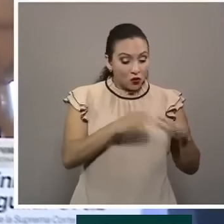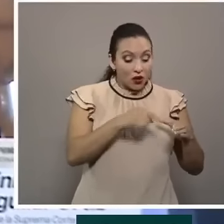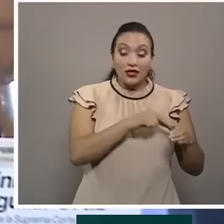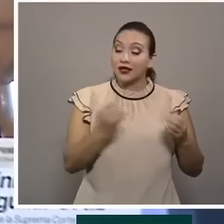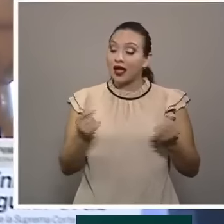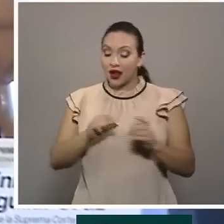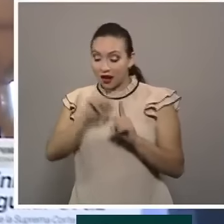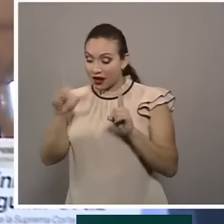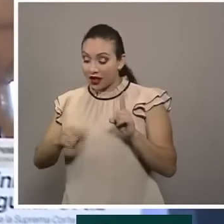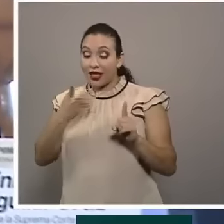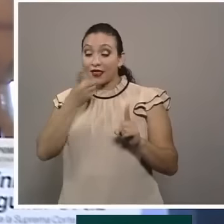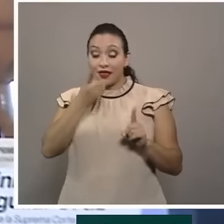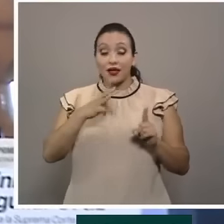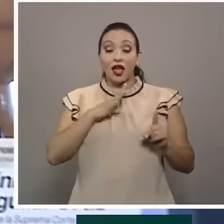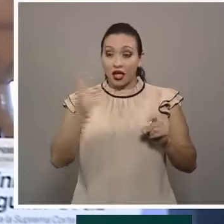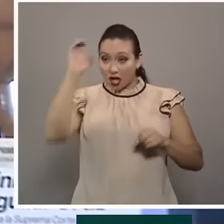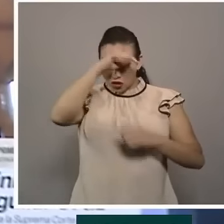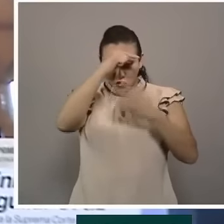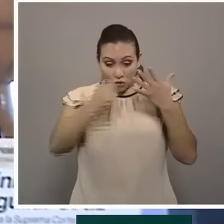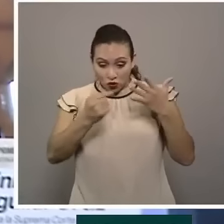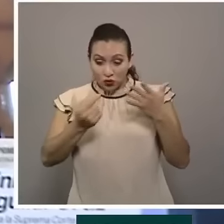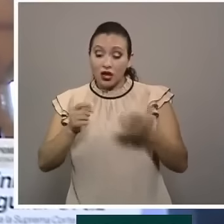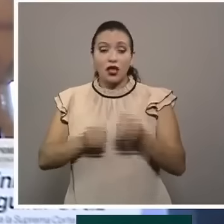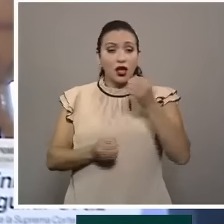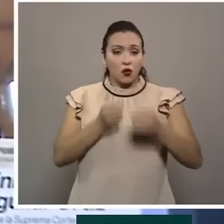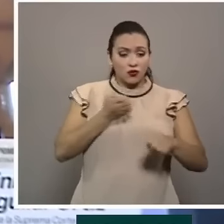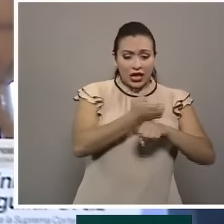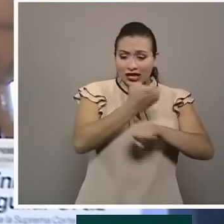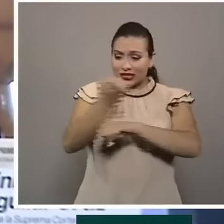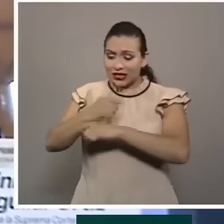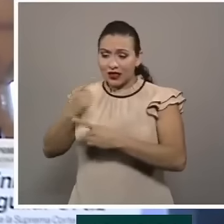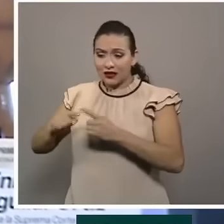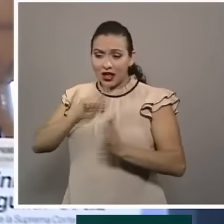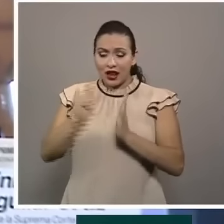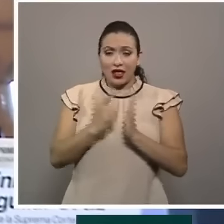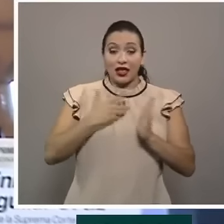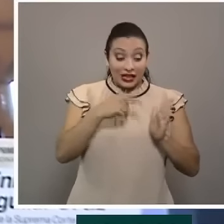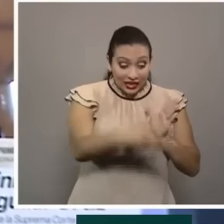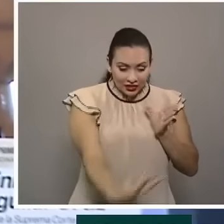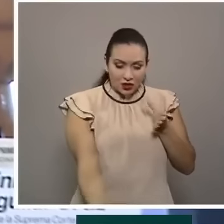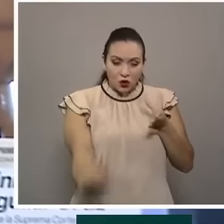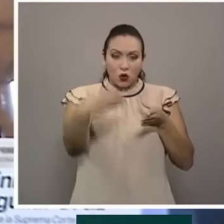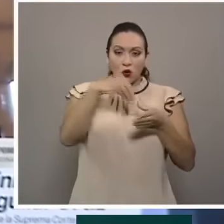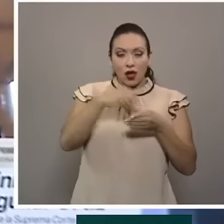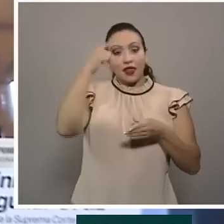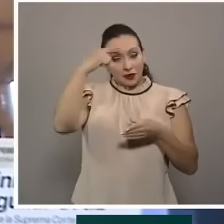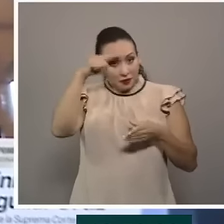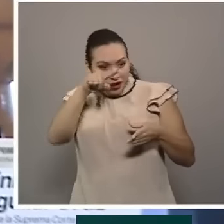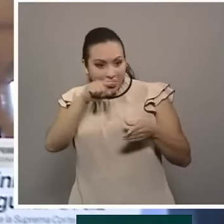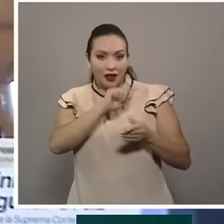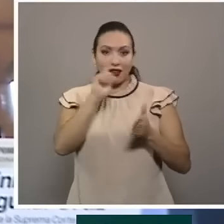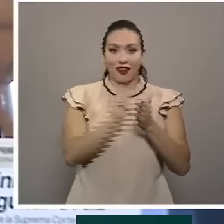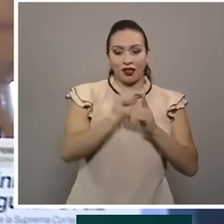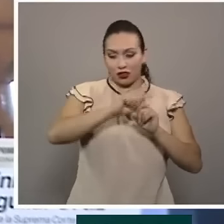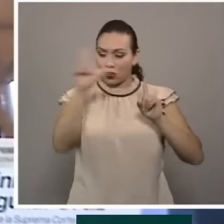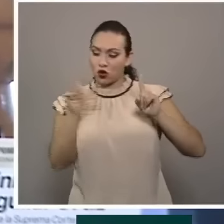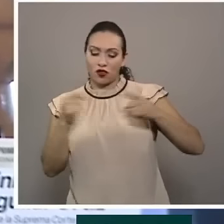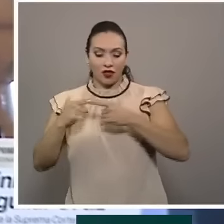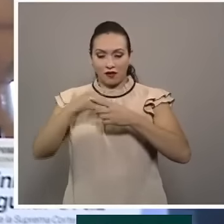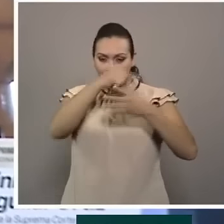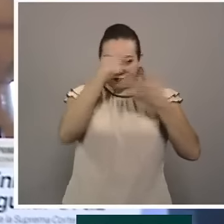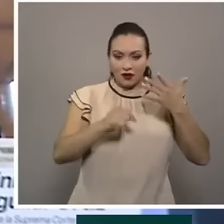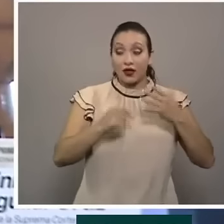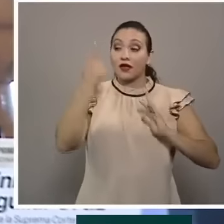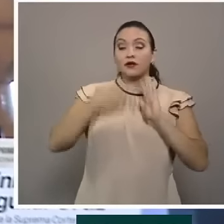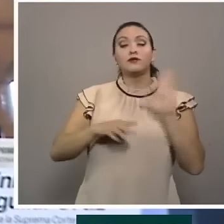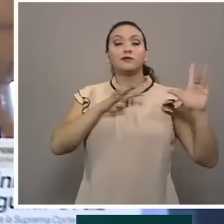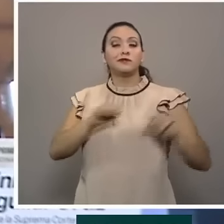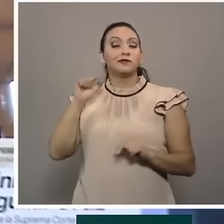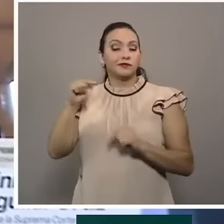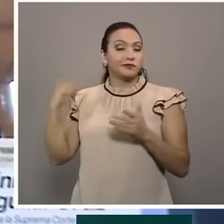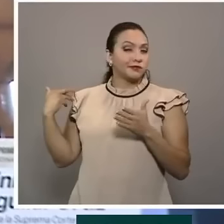se afirmará en la grandeza del constitucionalismo social mexicano, que desde 1917 buscó mejorar las